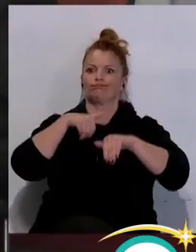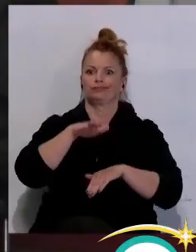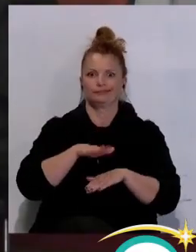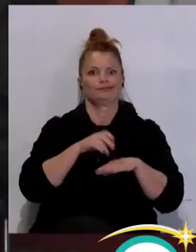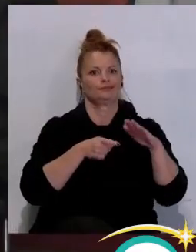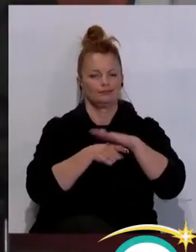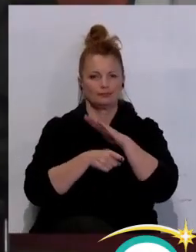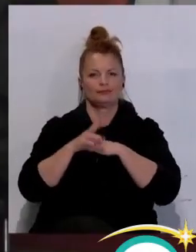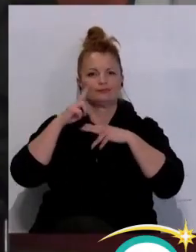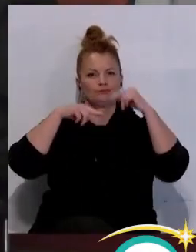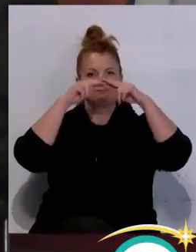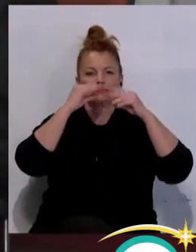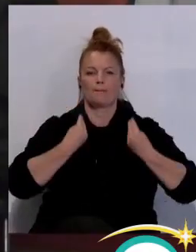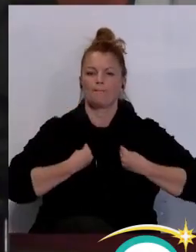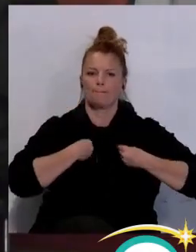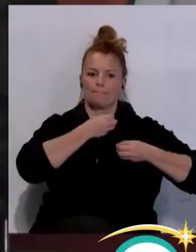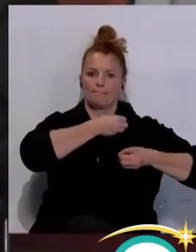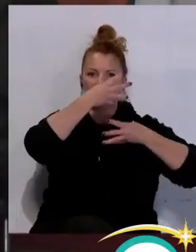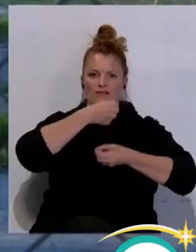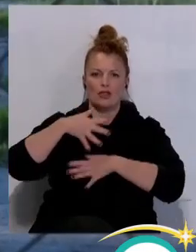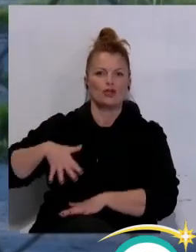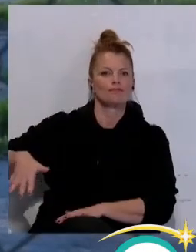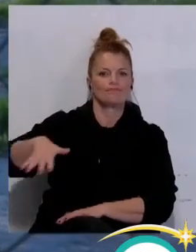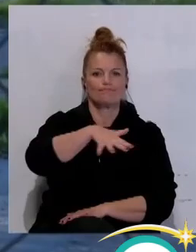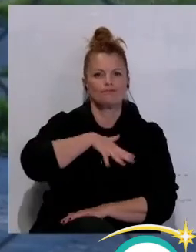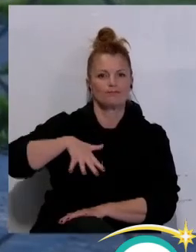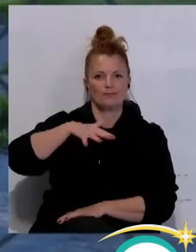la construcción de las viviendas previstas en el Solar de la antigua factoría de navals en el